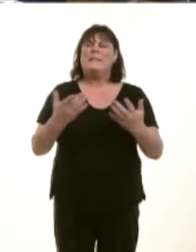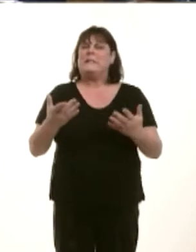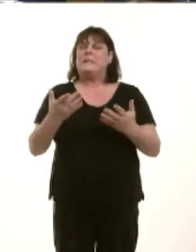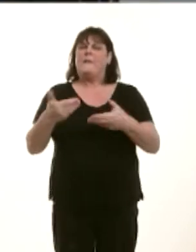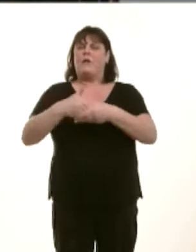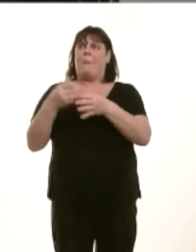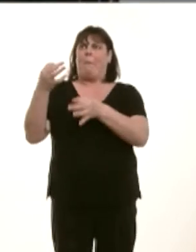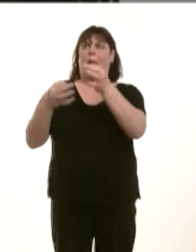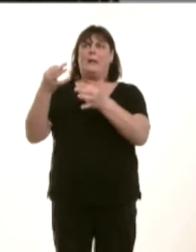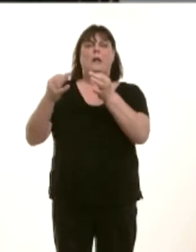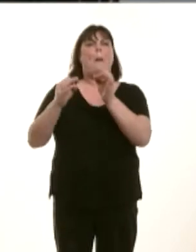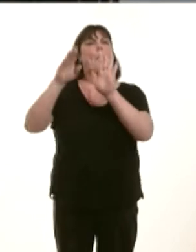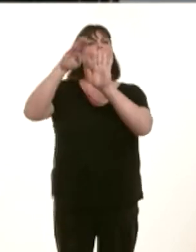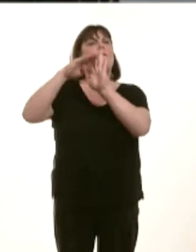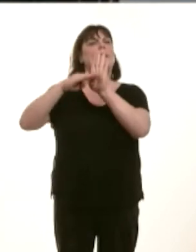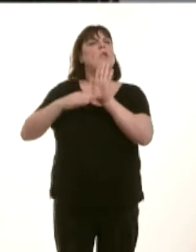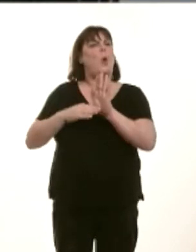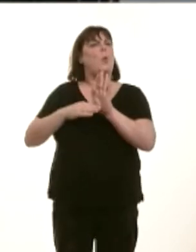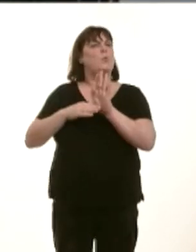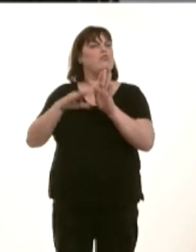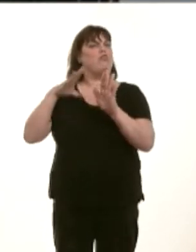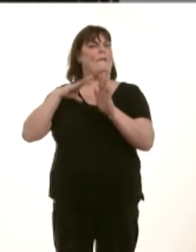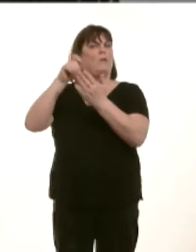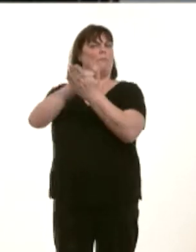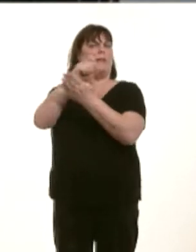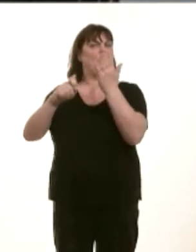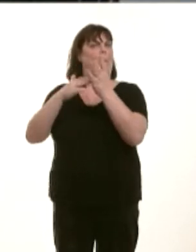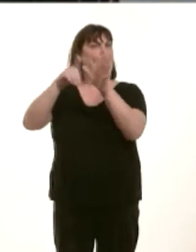yma. Rym niín gwybod, wrth gwrs, fod yna heriau syín wynebuír sector, ac rwyín siwr